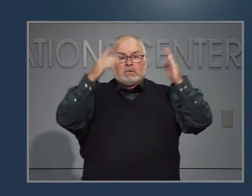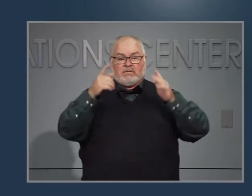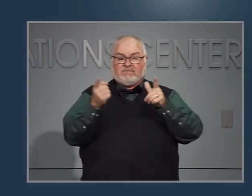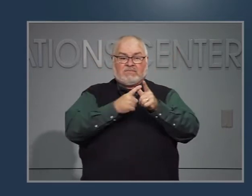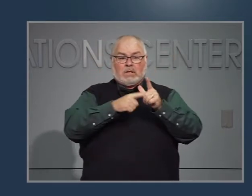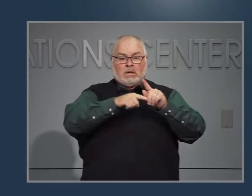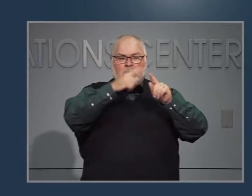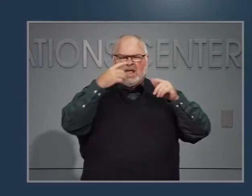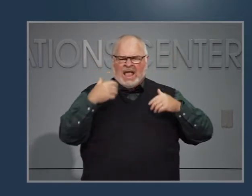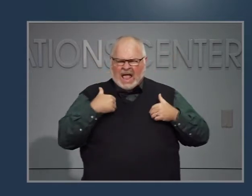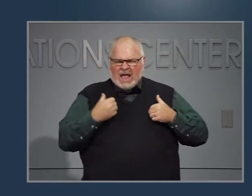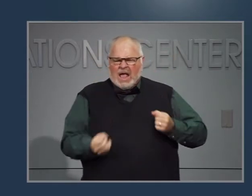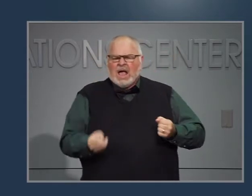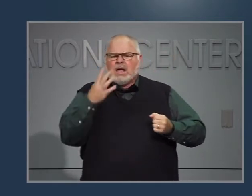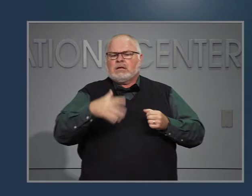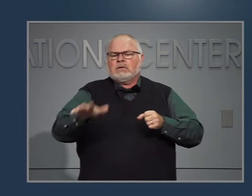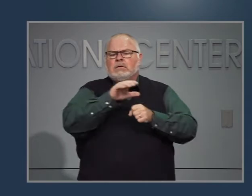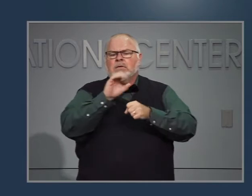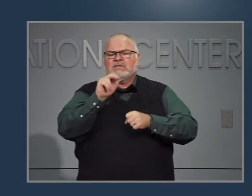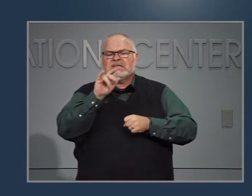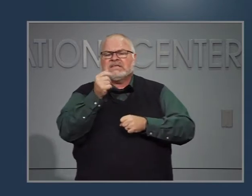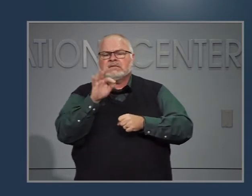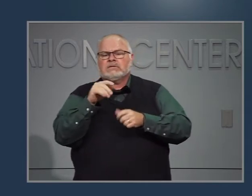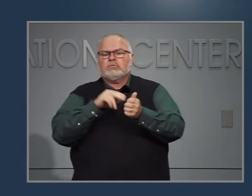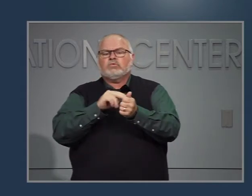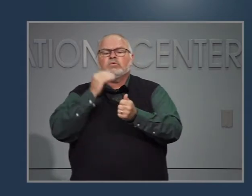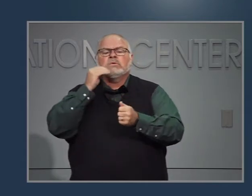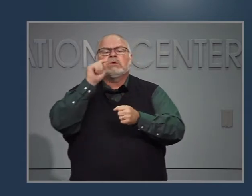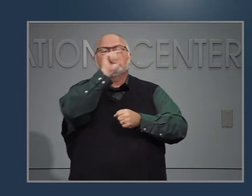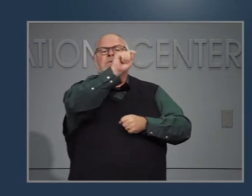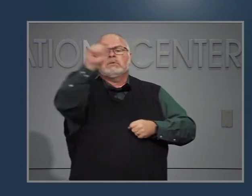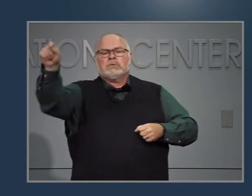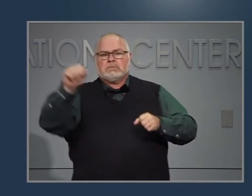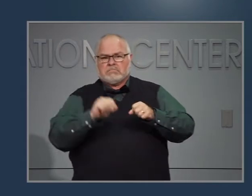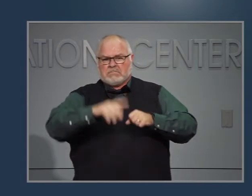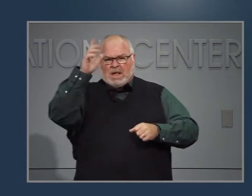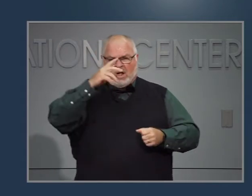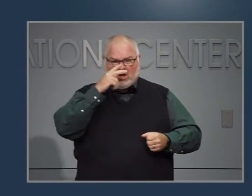personas que tiene y Cody el un asilo en particular. Queremos que esta cifra se en lo más